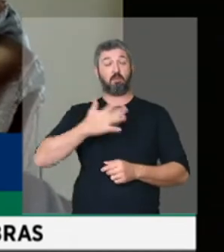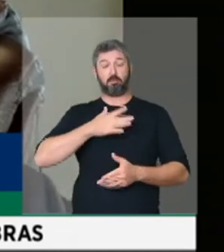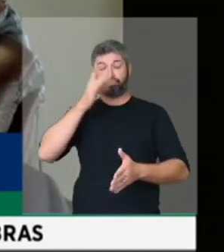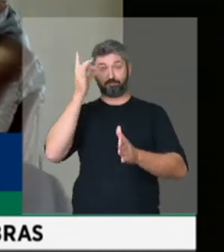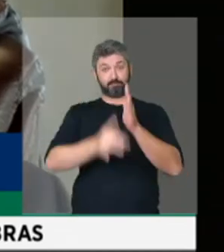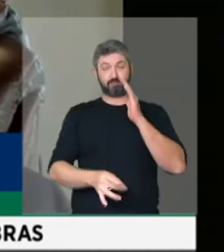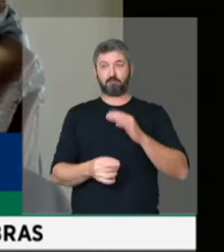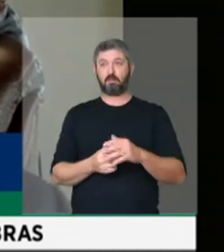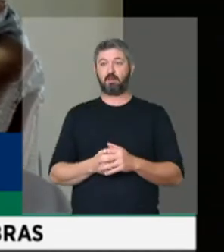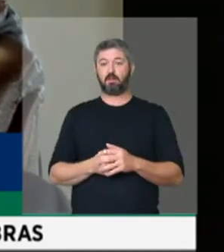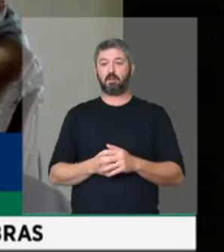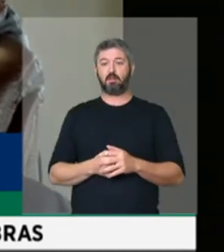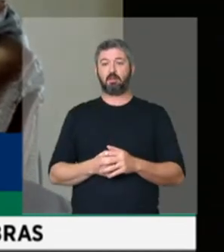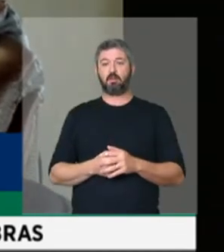E EU QUERO DEIXAR AQUI VEEMENTE COM A MANEIRA